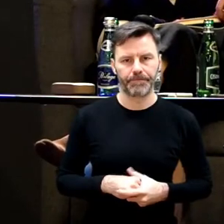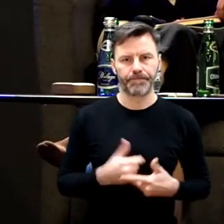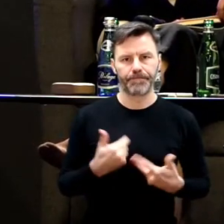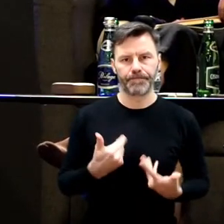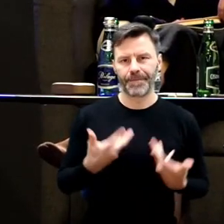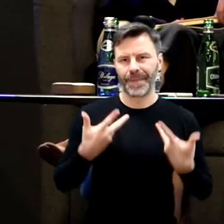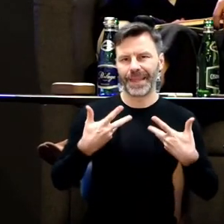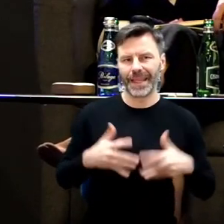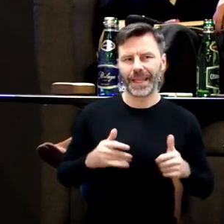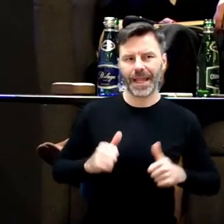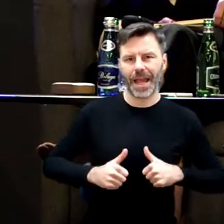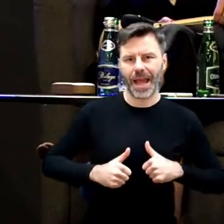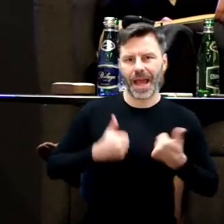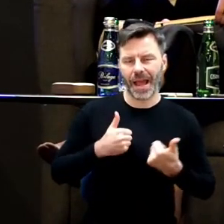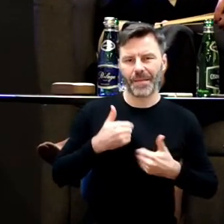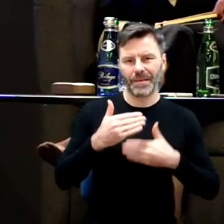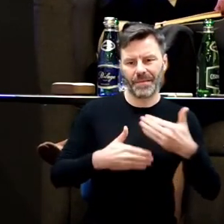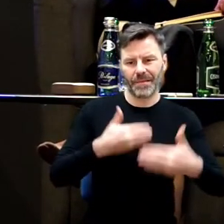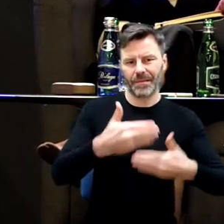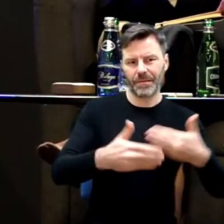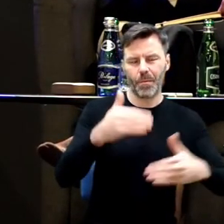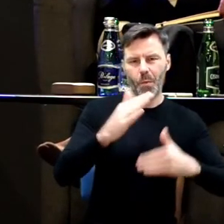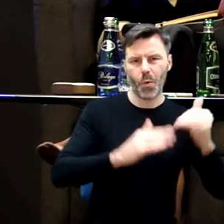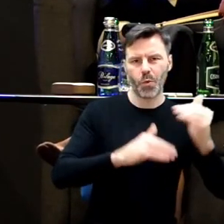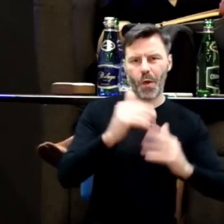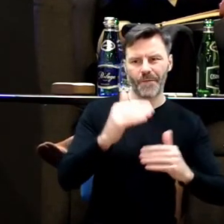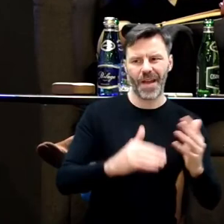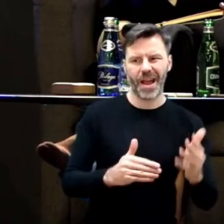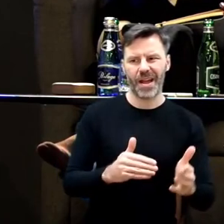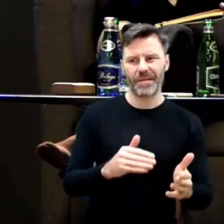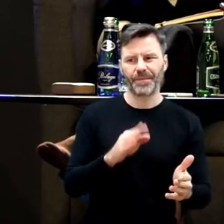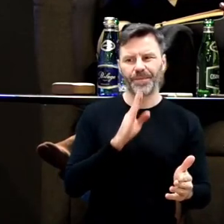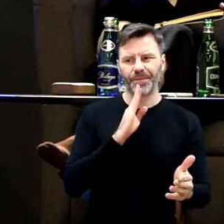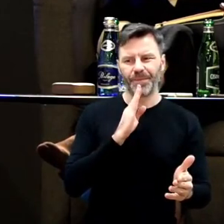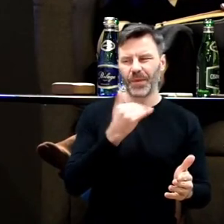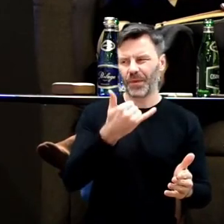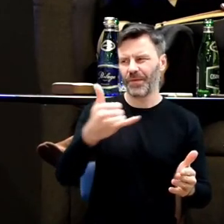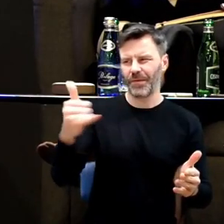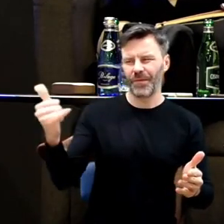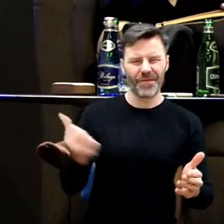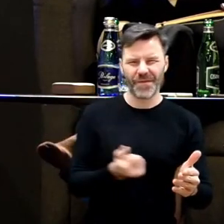jaki ma miejsce w przypadku wielu, nie wszystkich przecież, ale wielu inwestycji